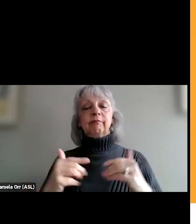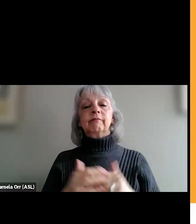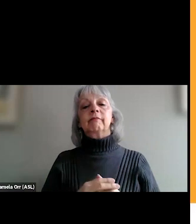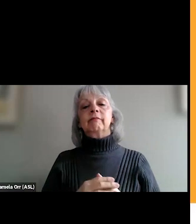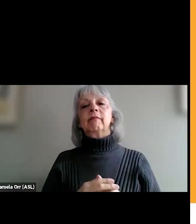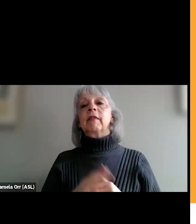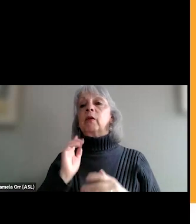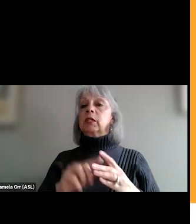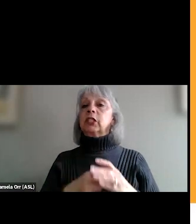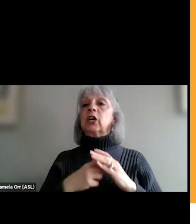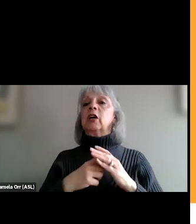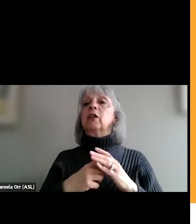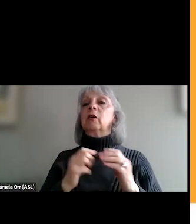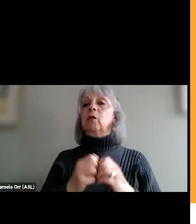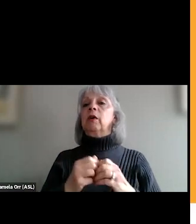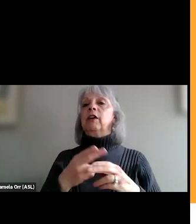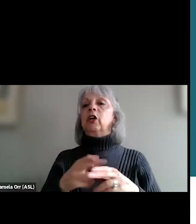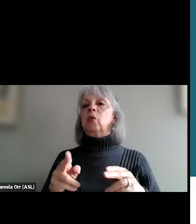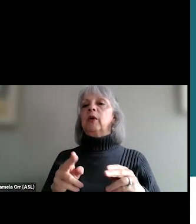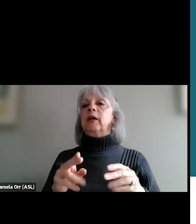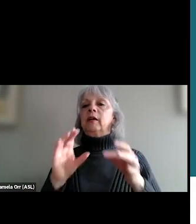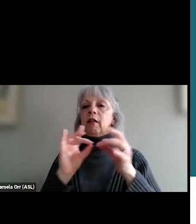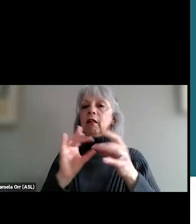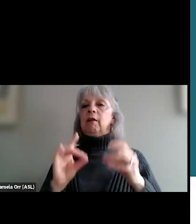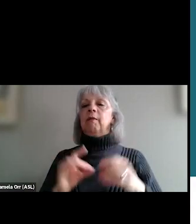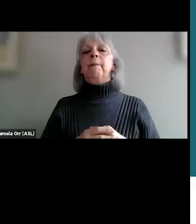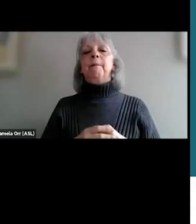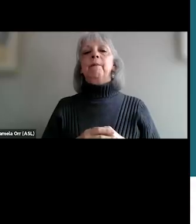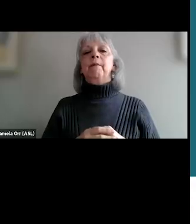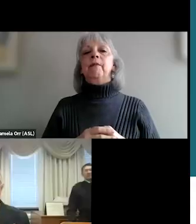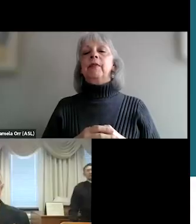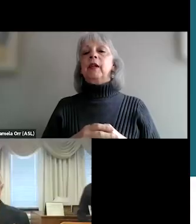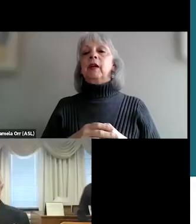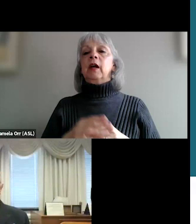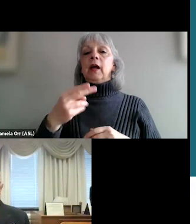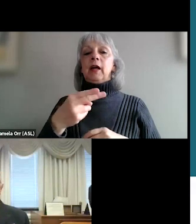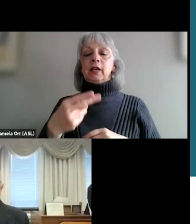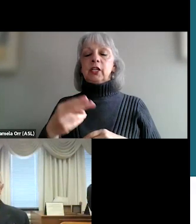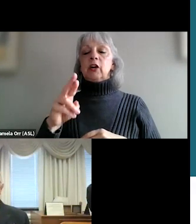Comenzaremos con un breve descargo de responsabilidad. El Centro de recursos de vivienda y personas sin hogar